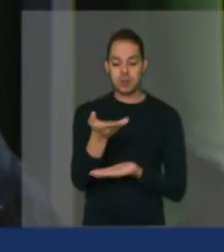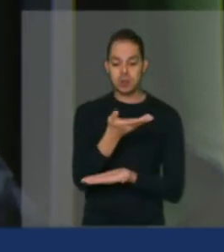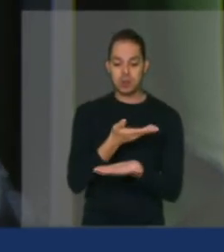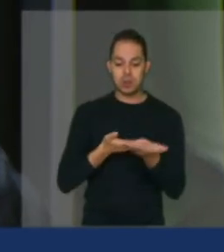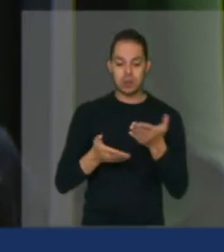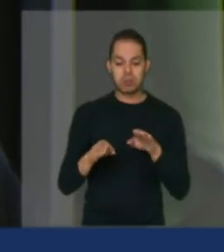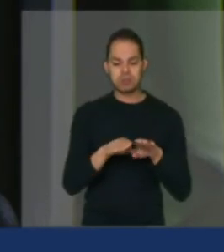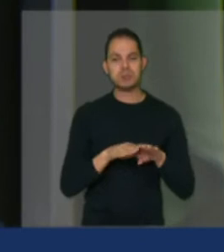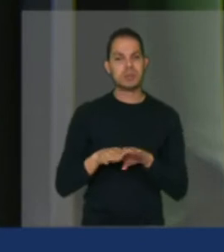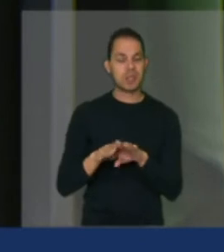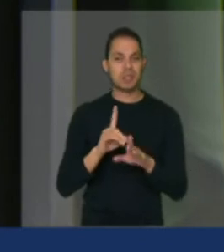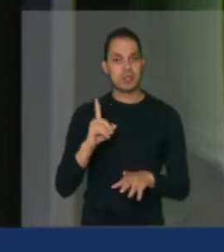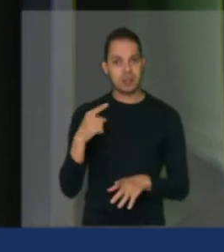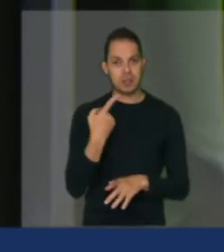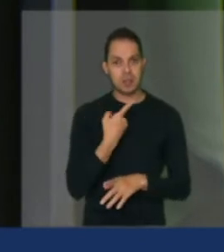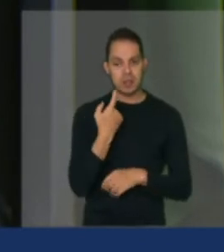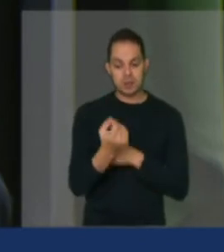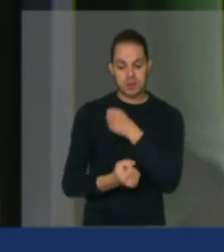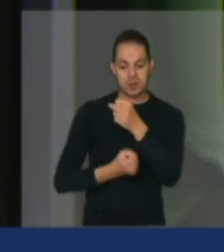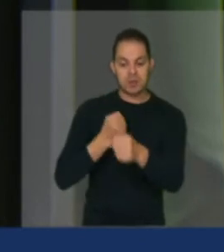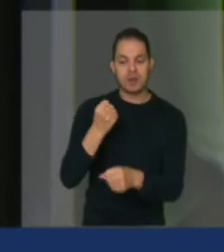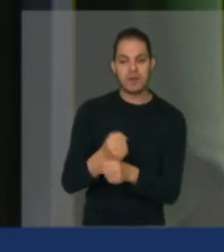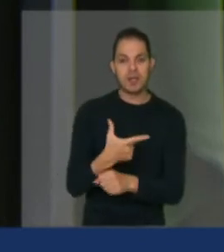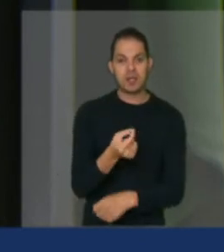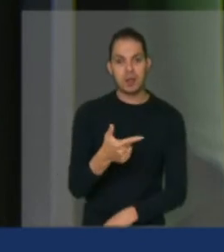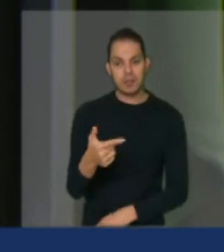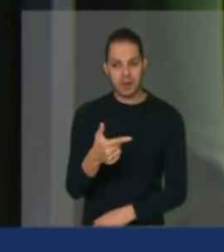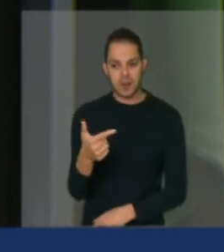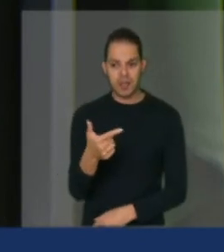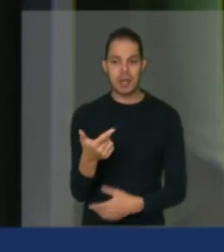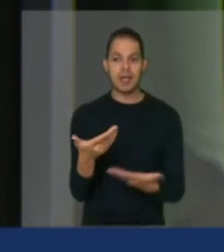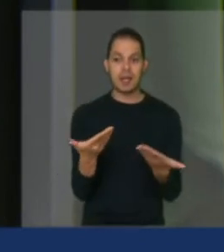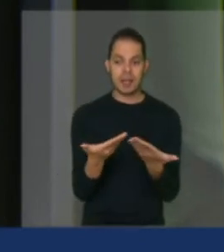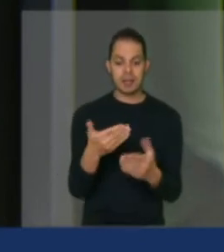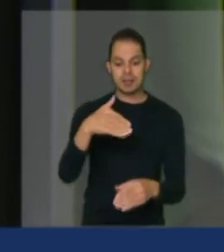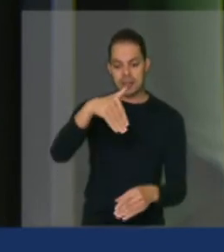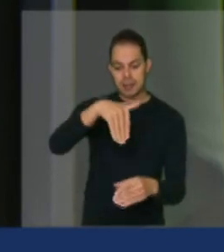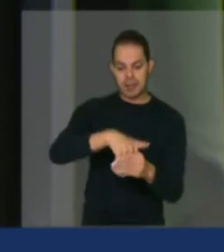ANO QUE VEM, QUEREMOS TER ELEIÇÕES JUSTAS NO BRASIL,